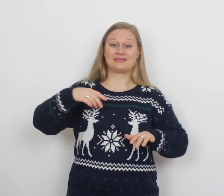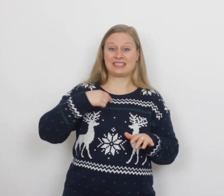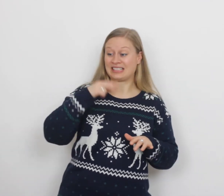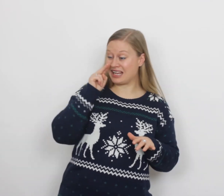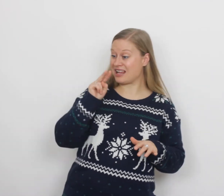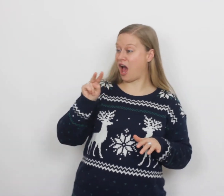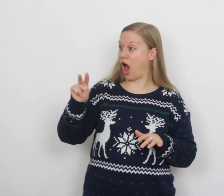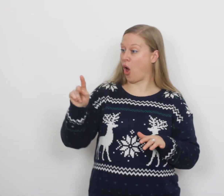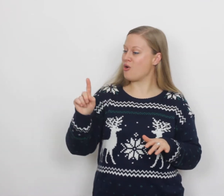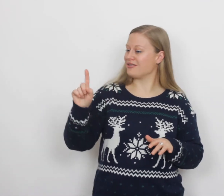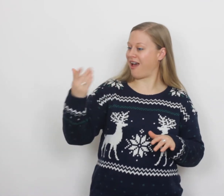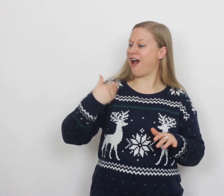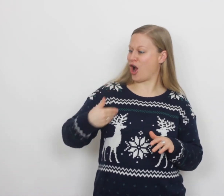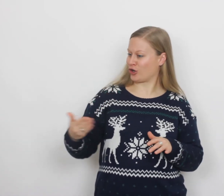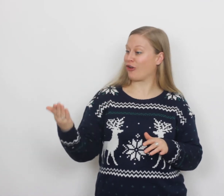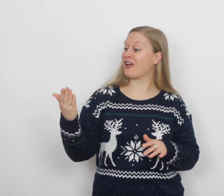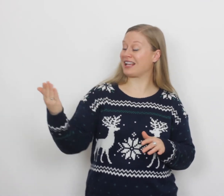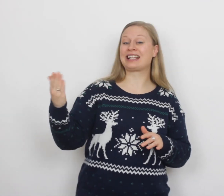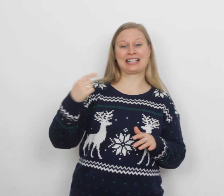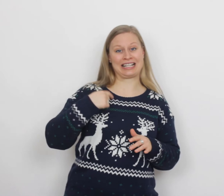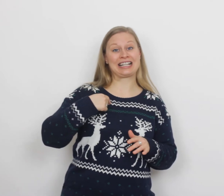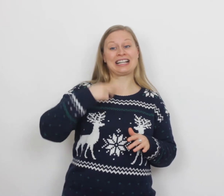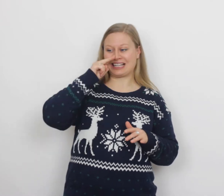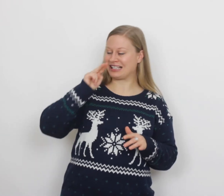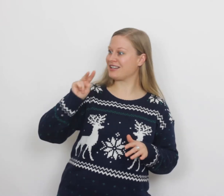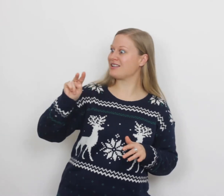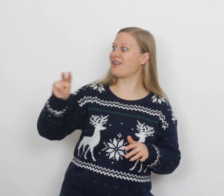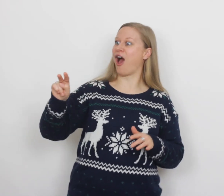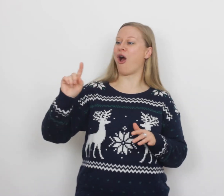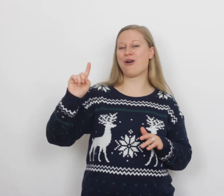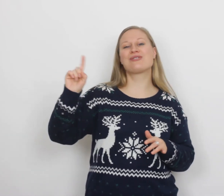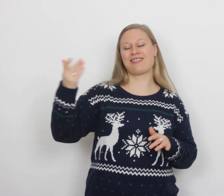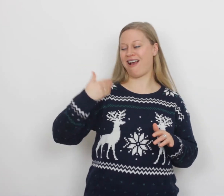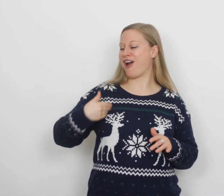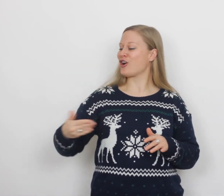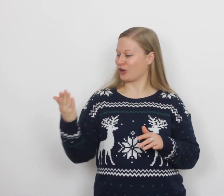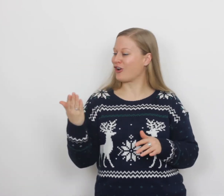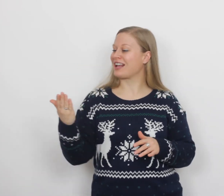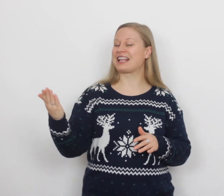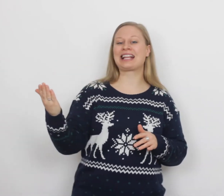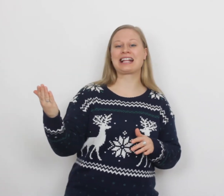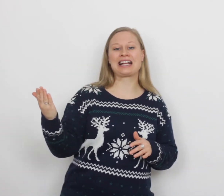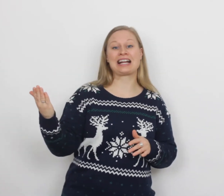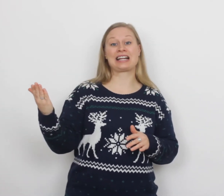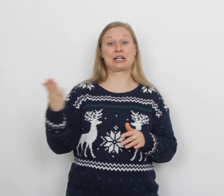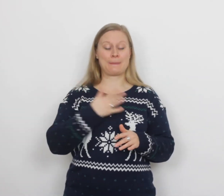Ik zie uit naar de Heer. Ik zie uit naar de Heer.